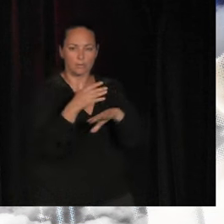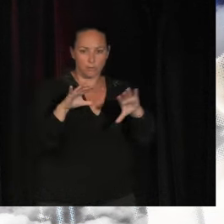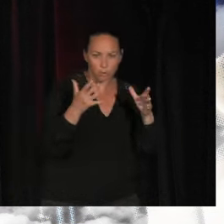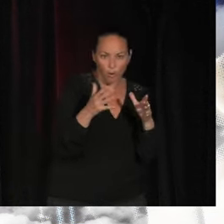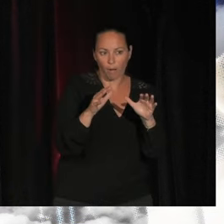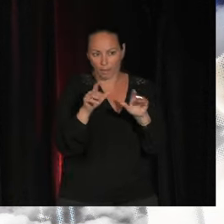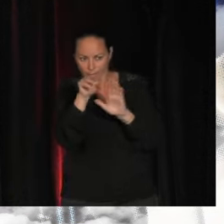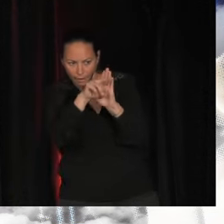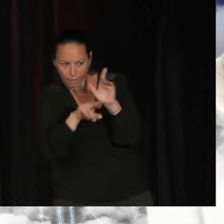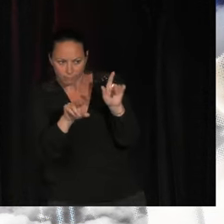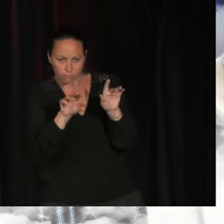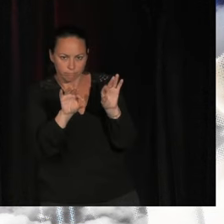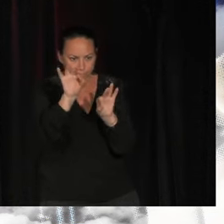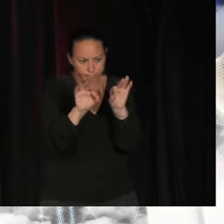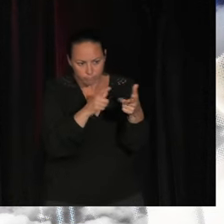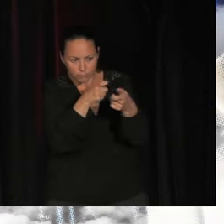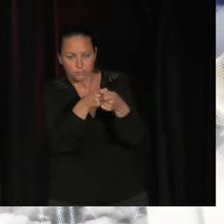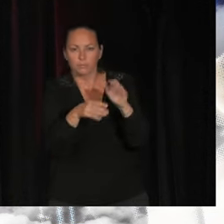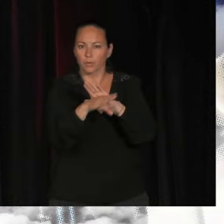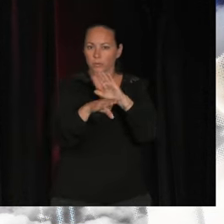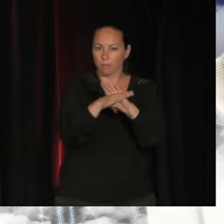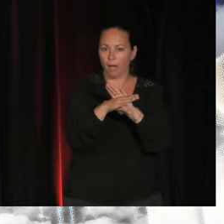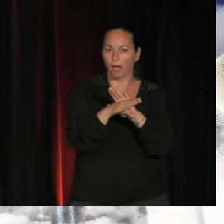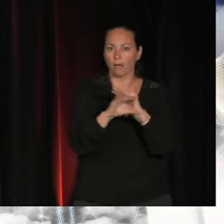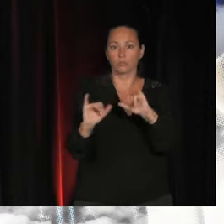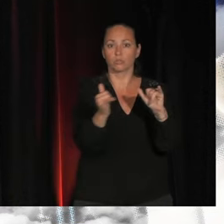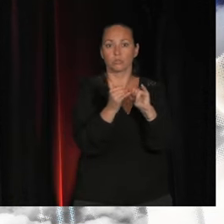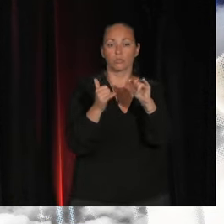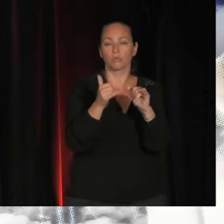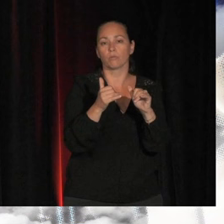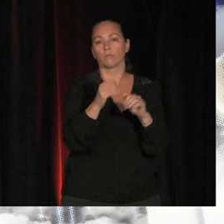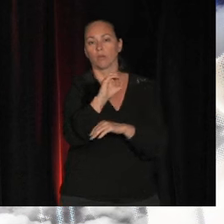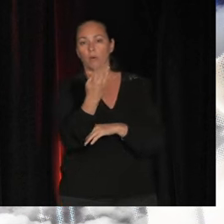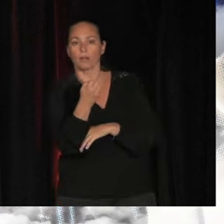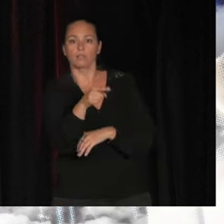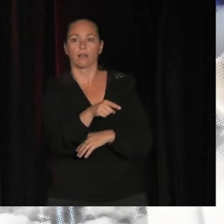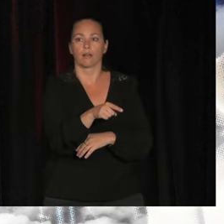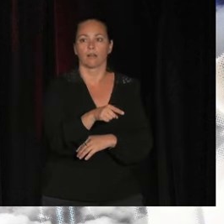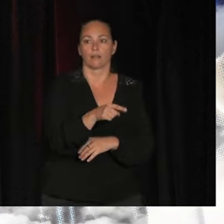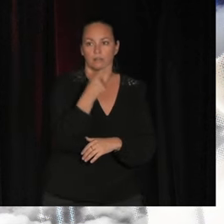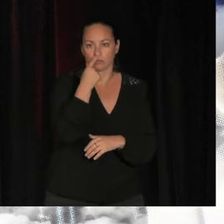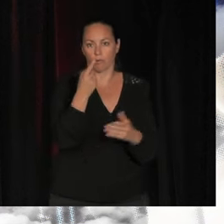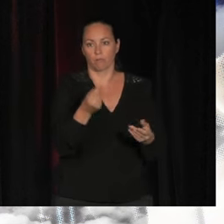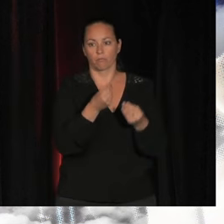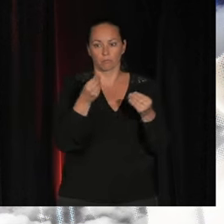leurs règles, mais tu vois que déjà, dès le début, le jeu n'était pas non plus complètement adapté au compétitif.